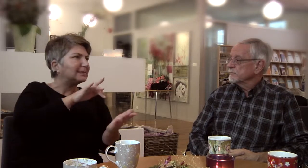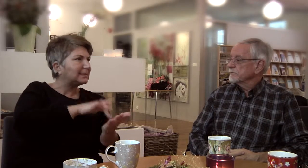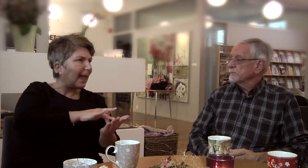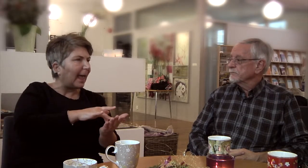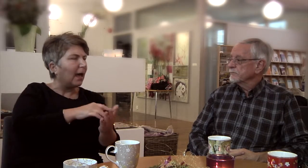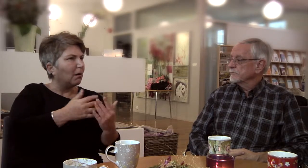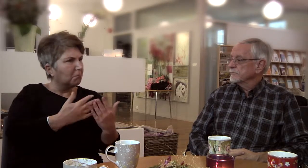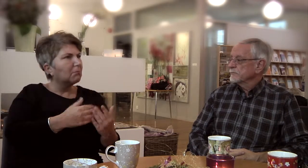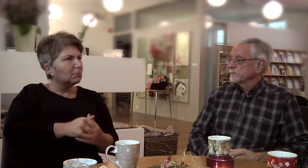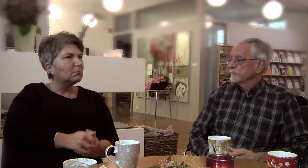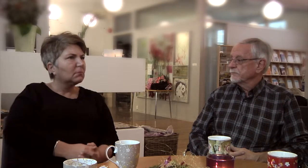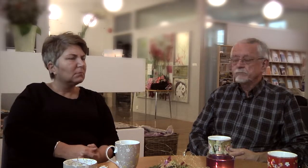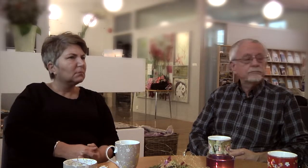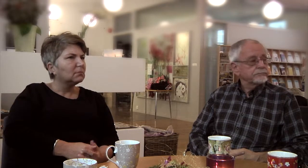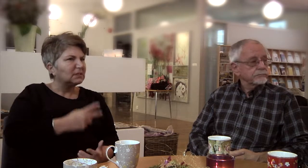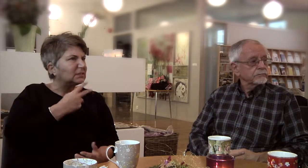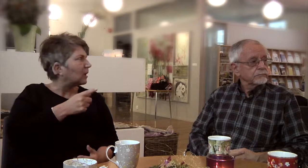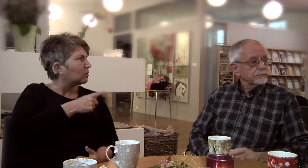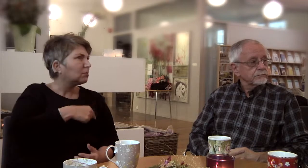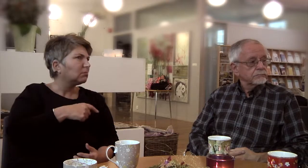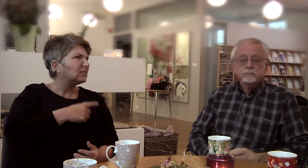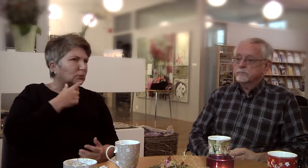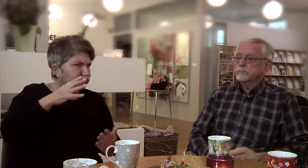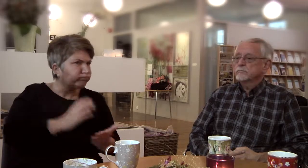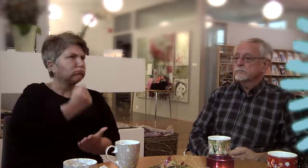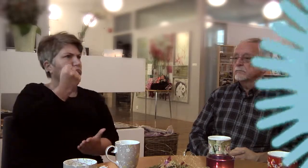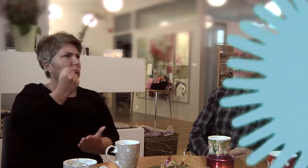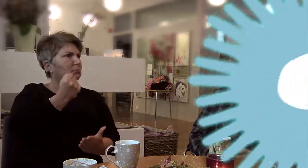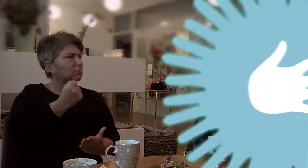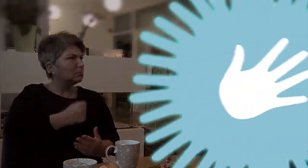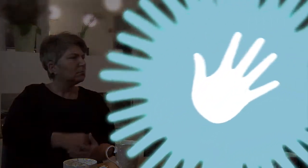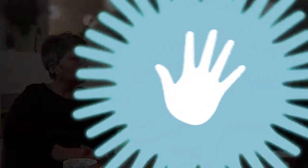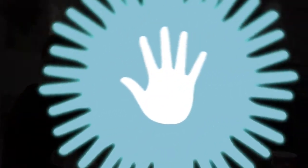Et møtested. Jeg ser på de som er her og tror de har stort utbytte av å møtes her.